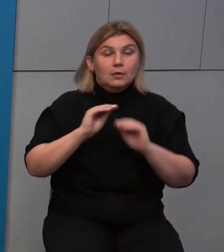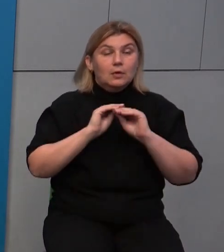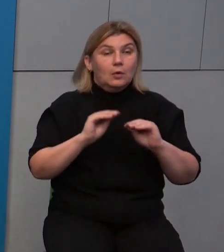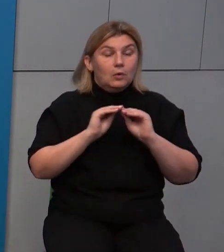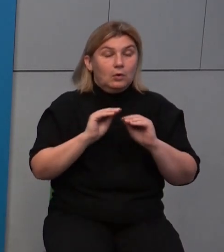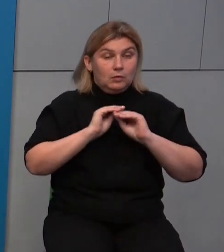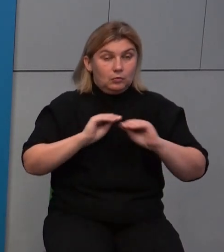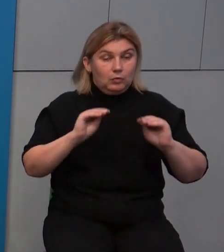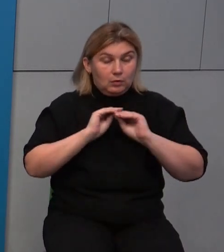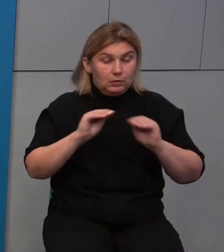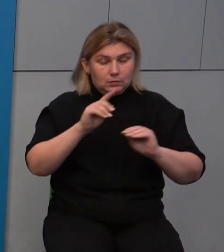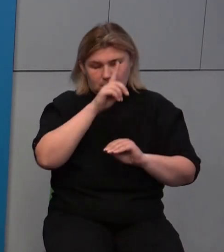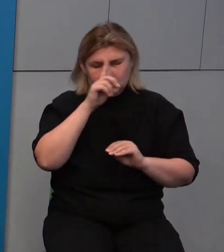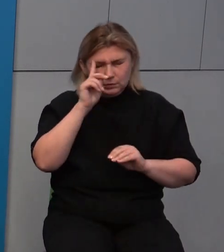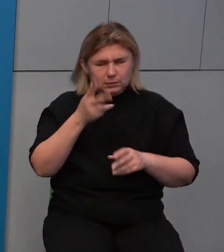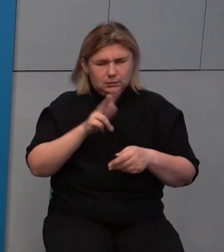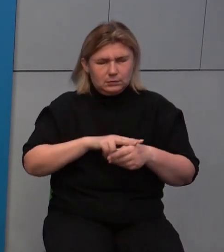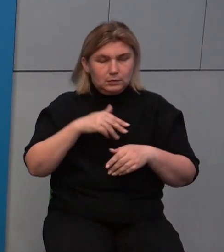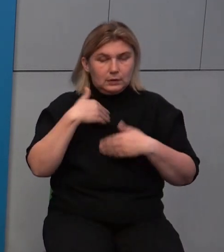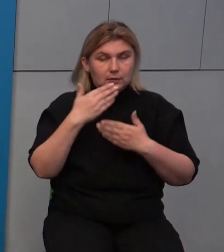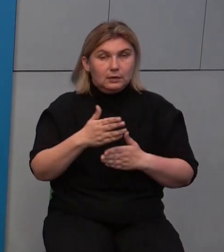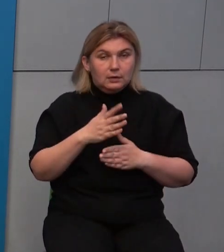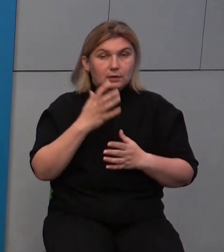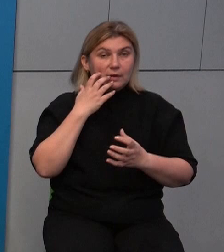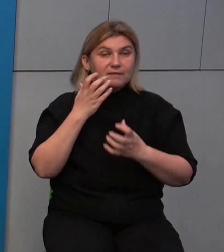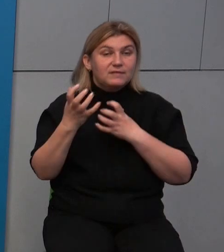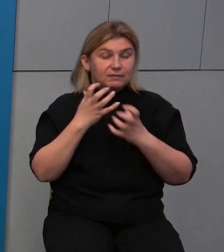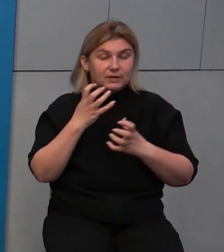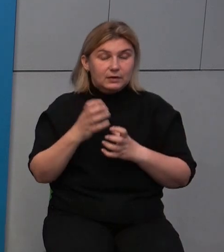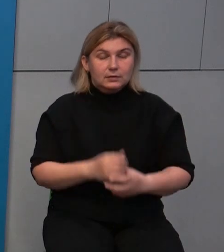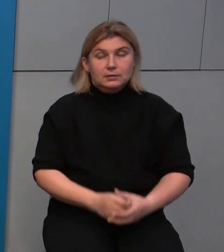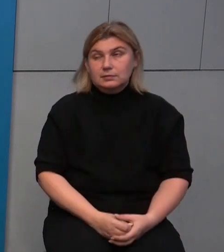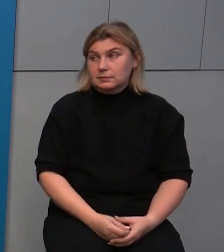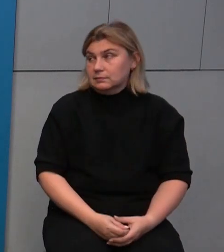ludzi, którzy udzielają wywiady. Oni mają też,